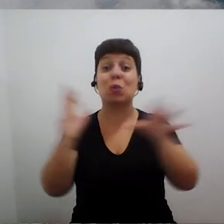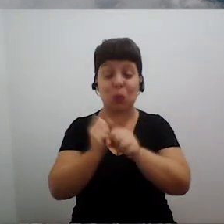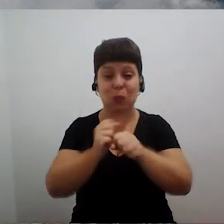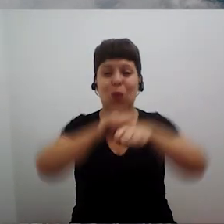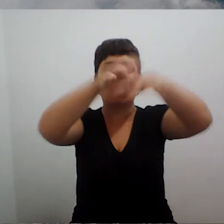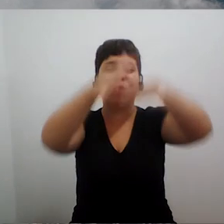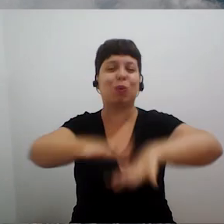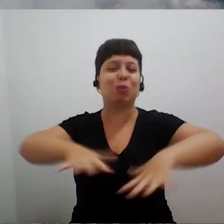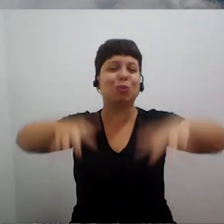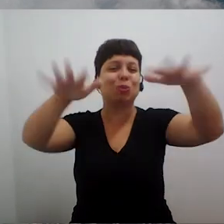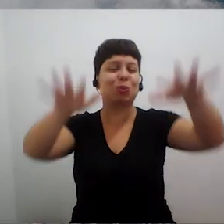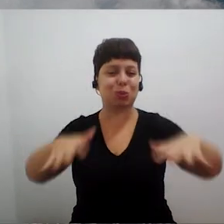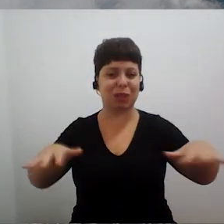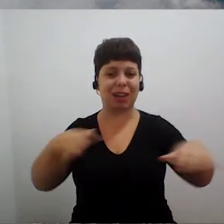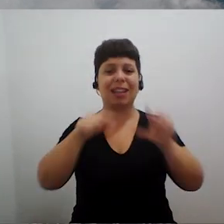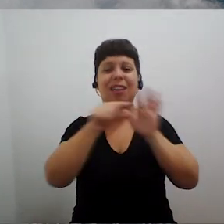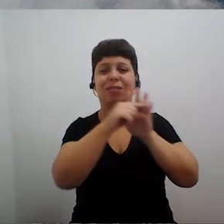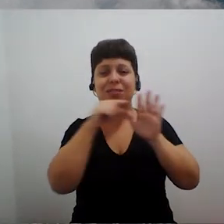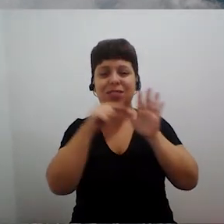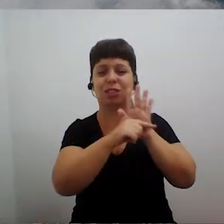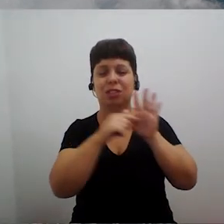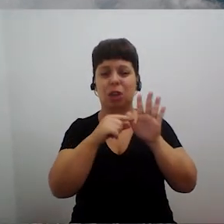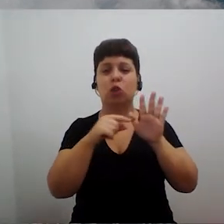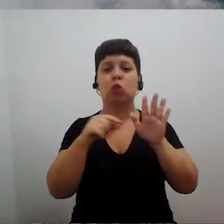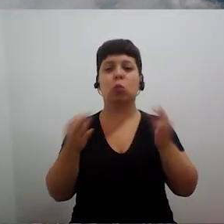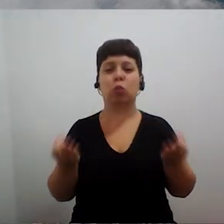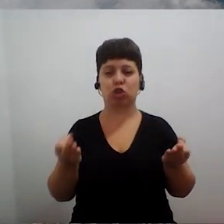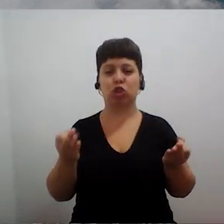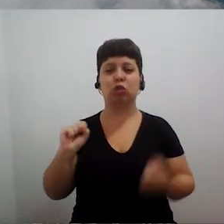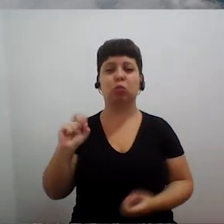eu separei dois versos das nossas escrituras sagradas do Budismo Shin que dizem assim